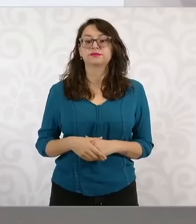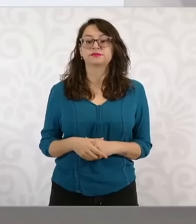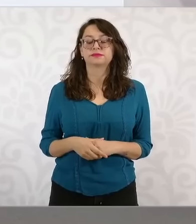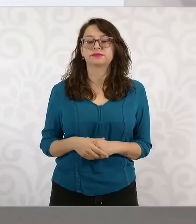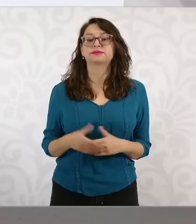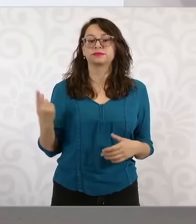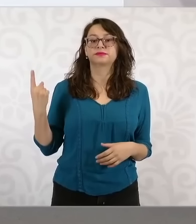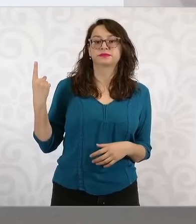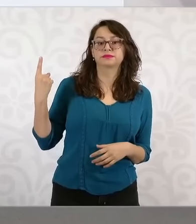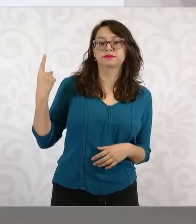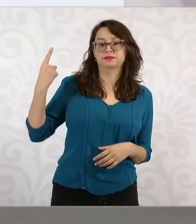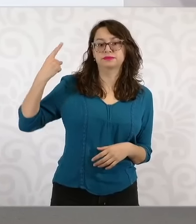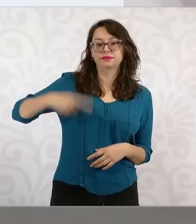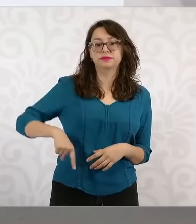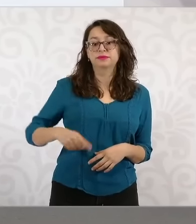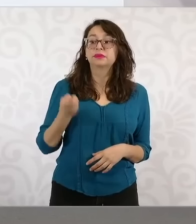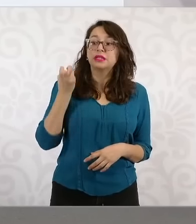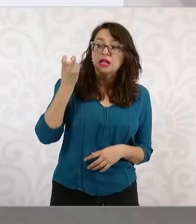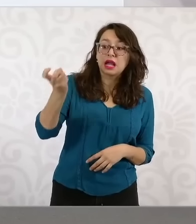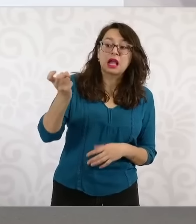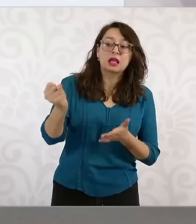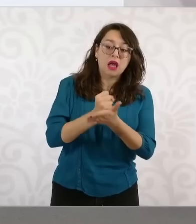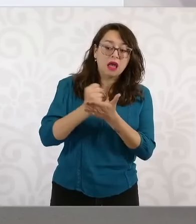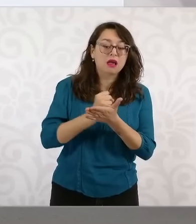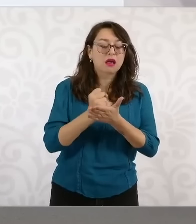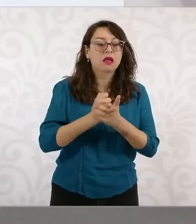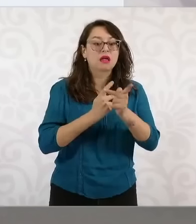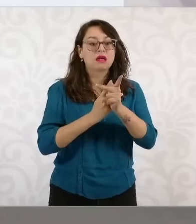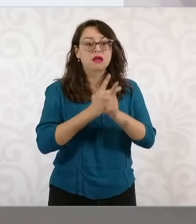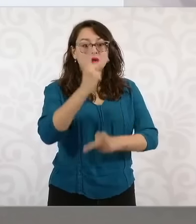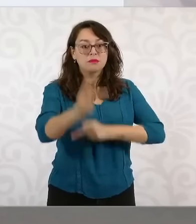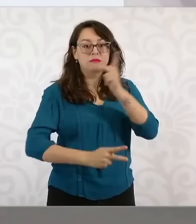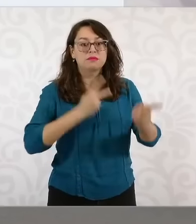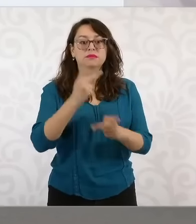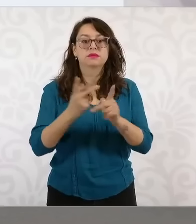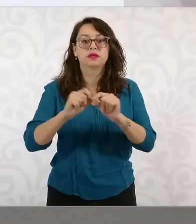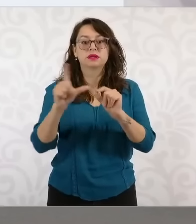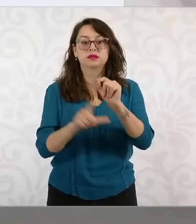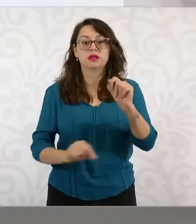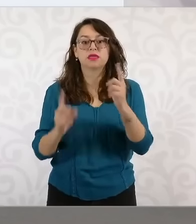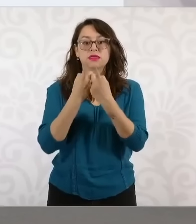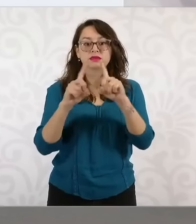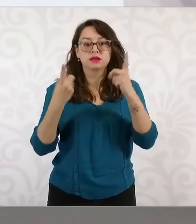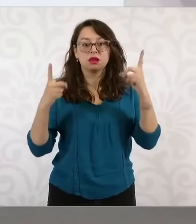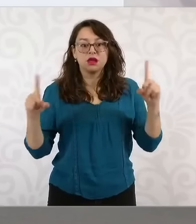Financiera Nacional de Desarrollo Agropecuario, Rural, Forestal y pesquero en liquidación.